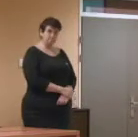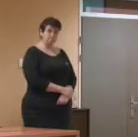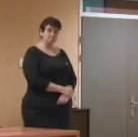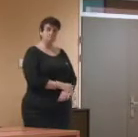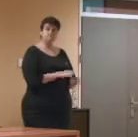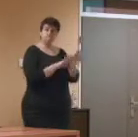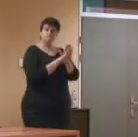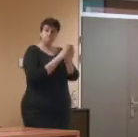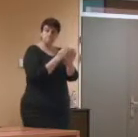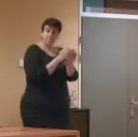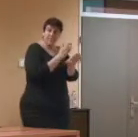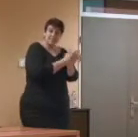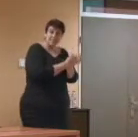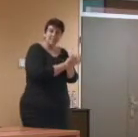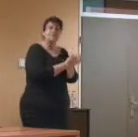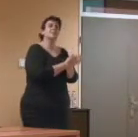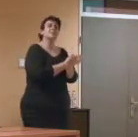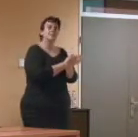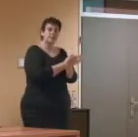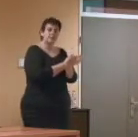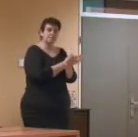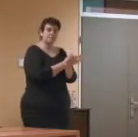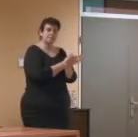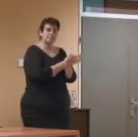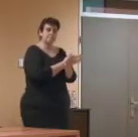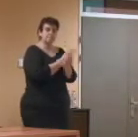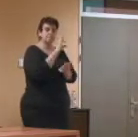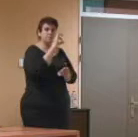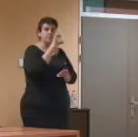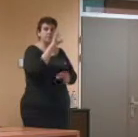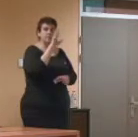continuar empezaremos con Sergi Castillo, quiero deciros